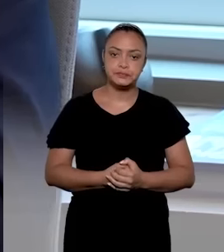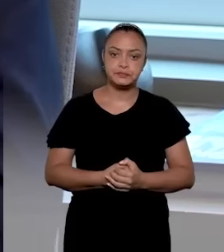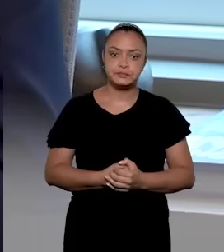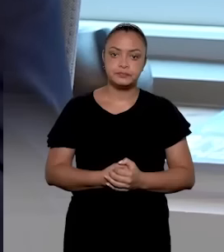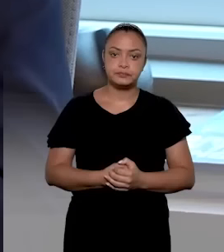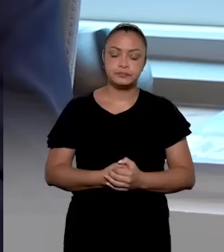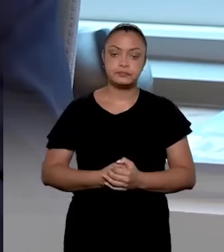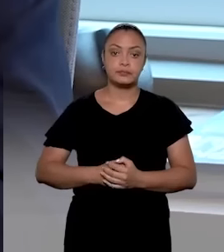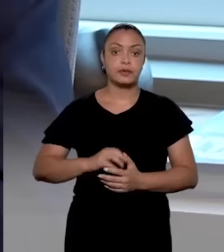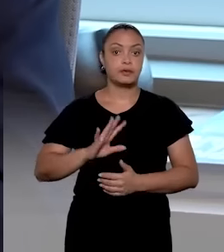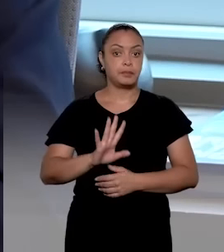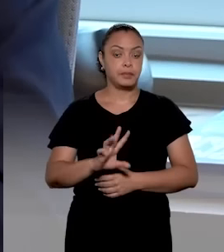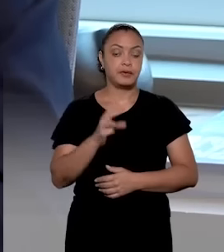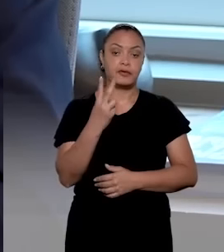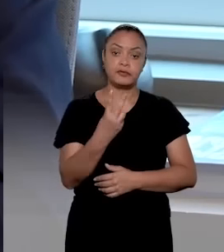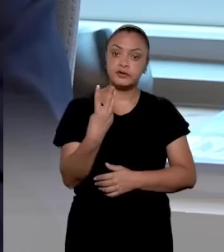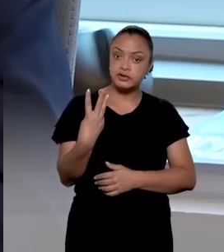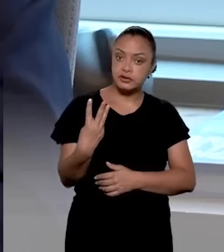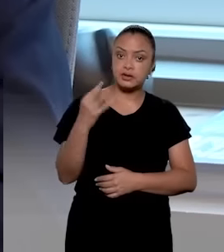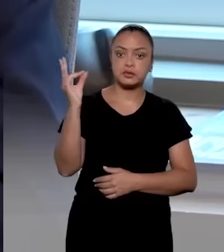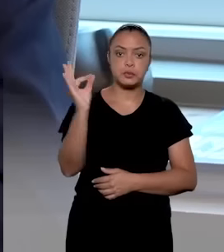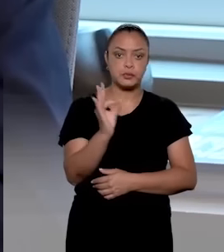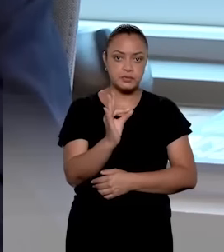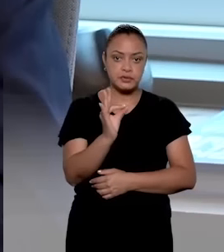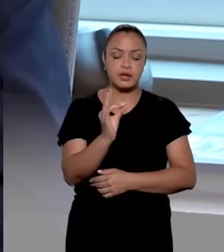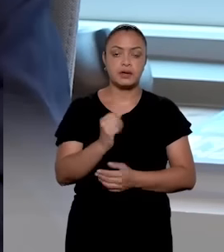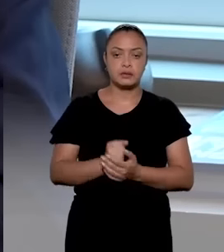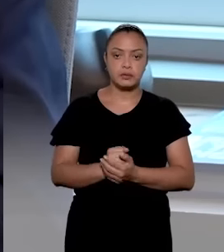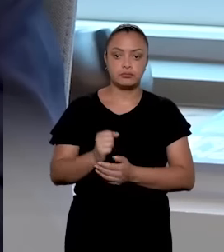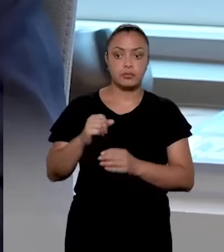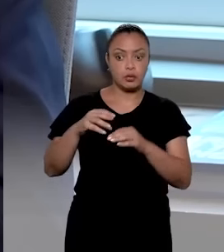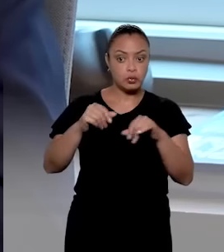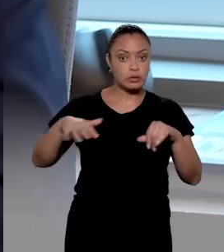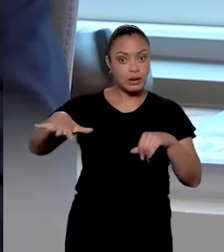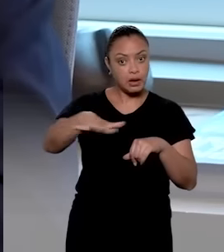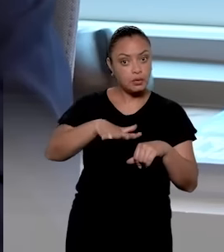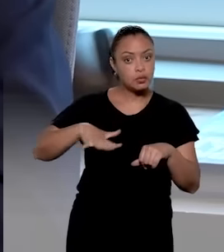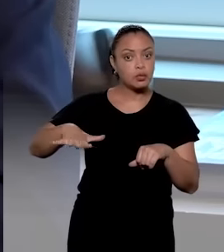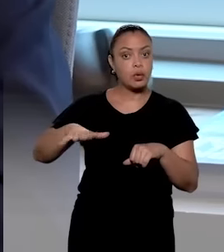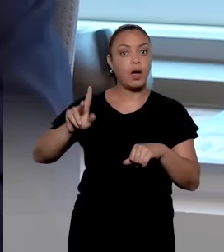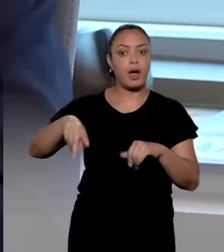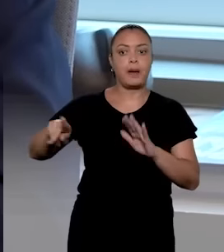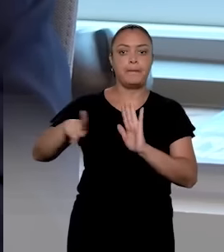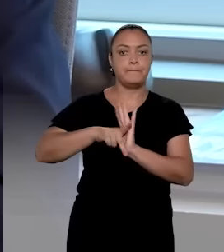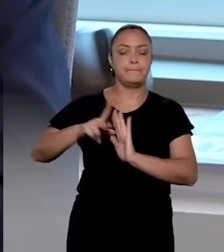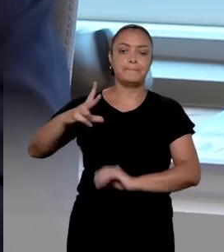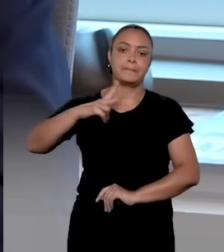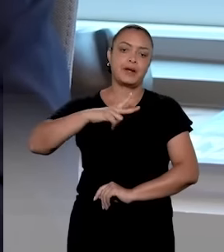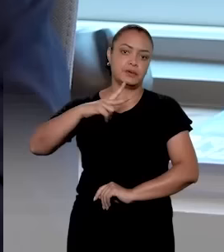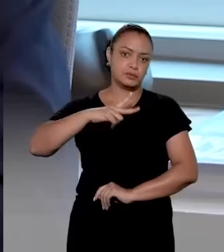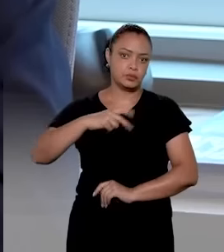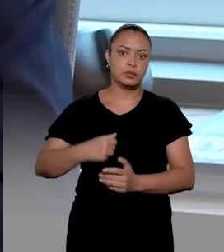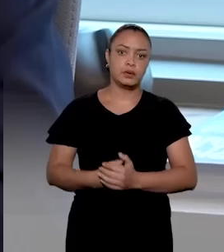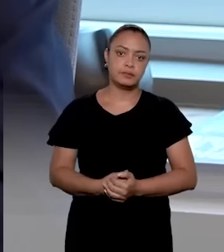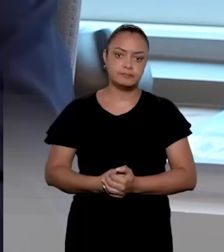Só que 23% do território brasileiro está em propriedades privadas, o produtor rural